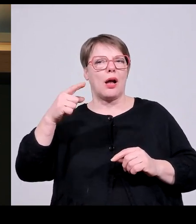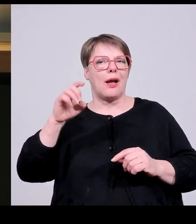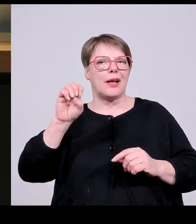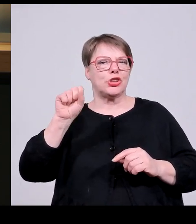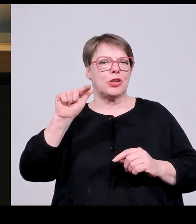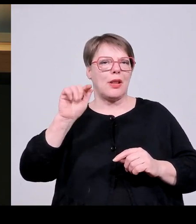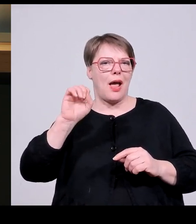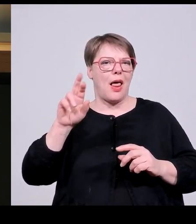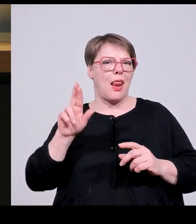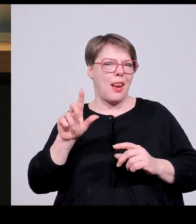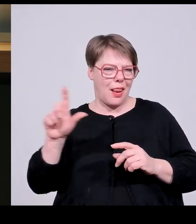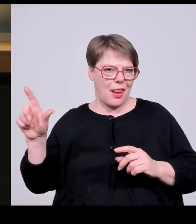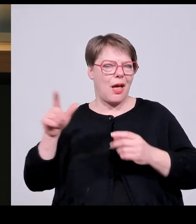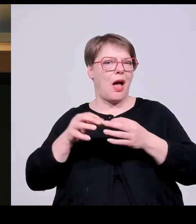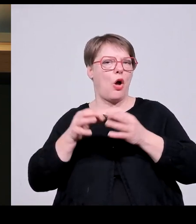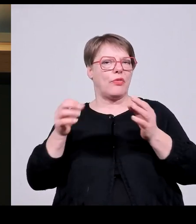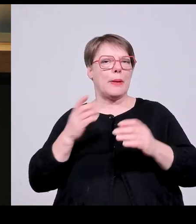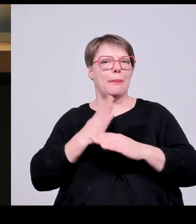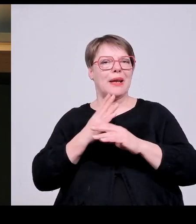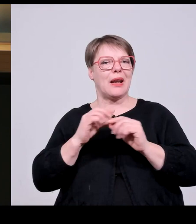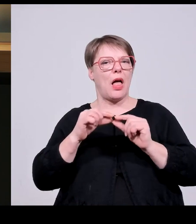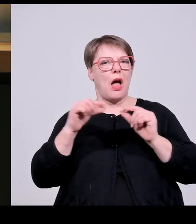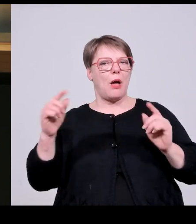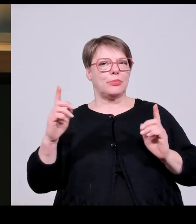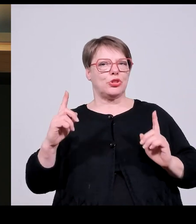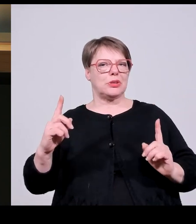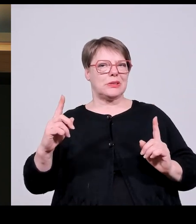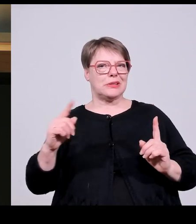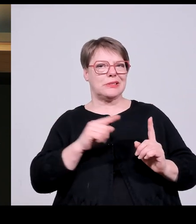gebrochenes Versprechen. Wer soll dieser Koalition noch trauen?(Beifall)